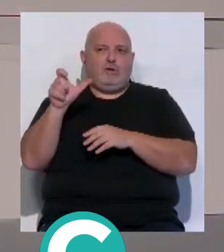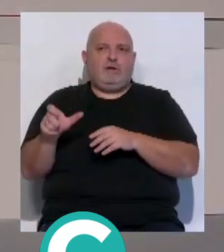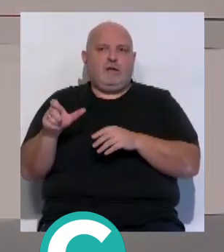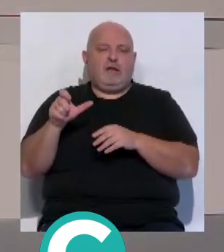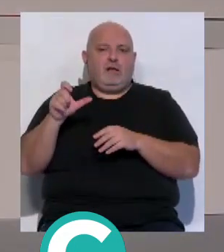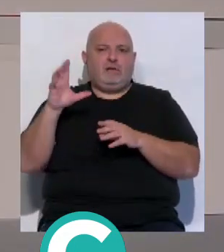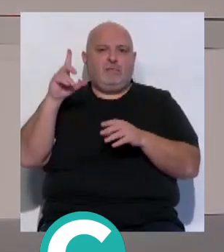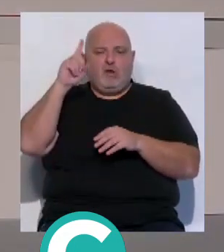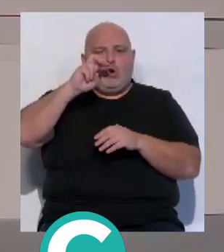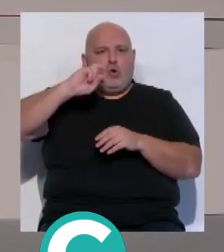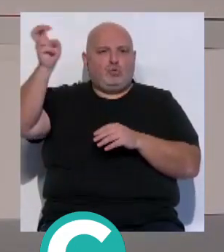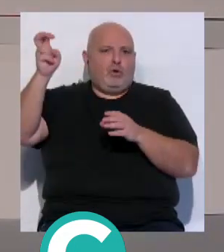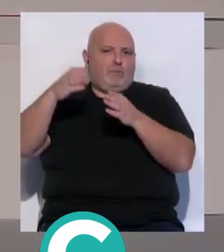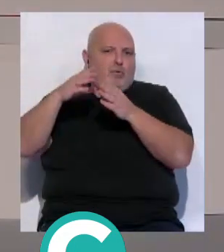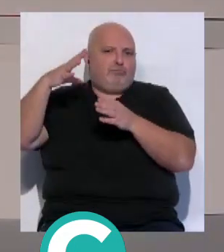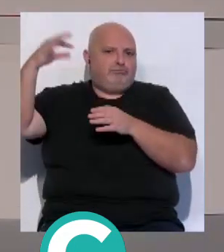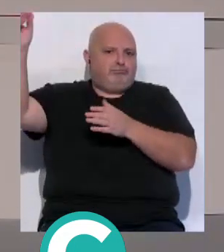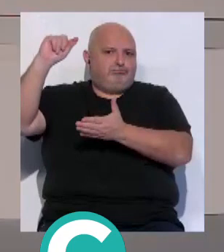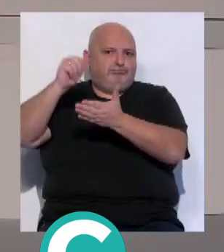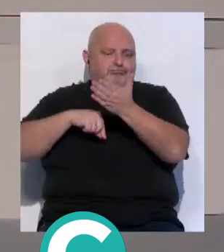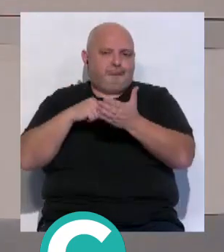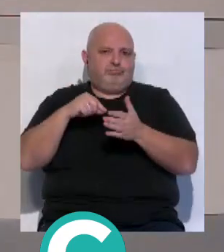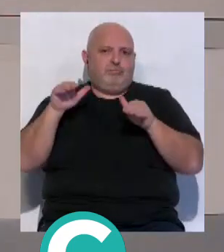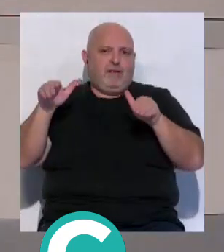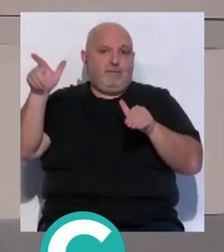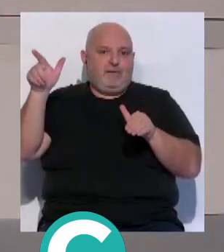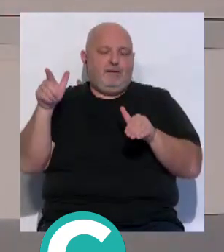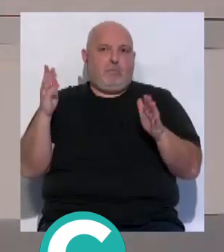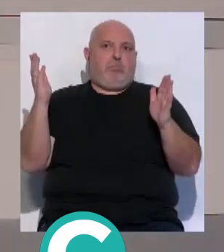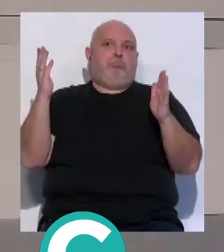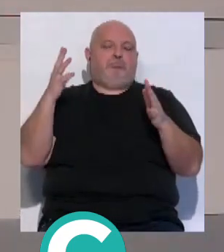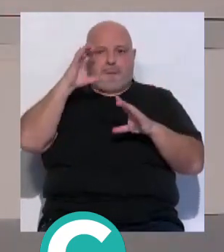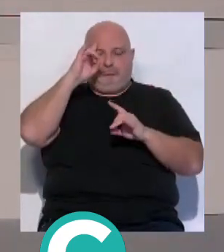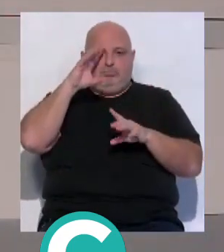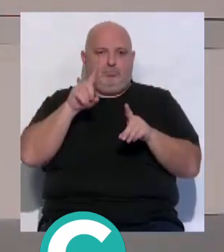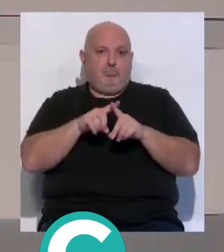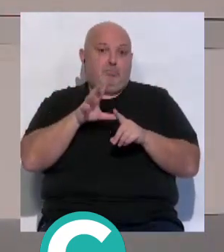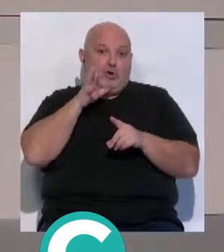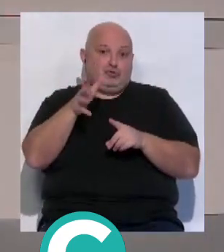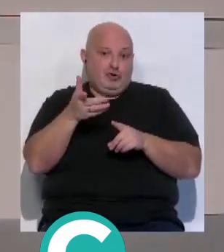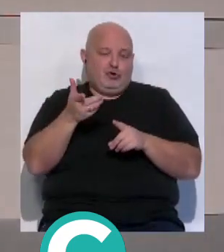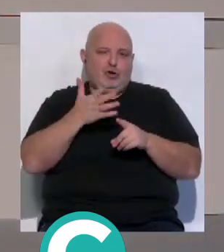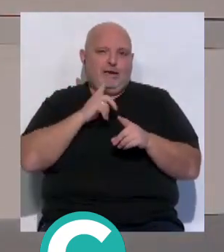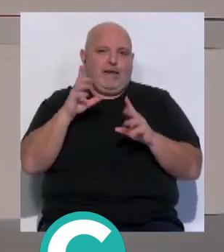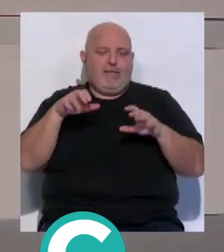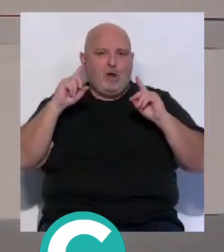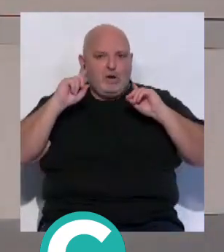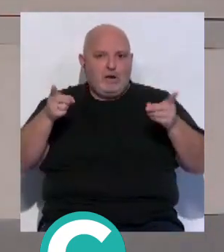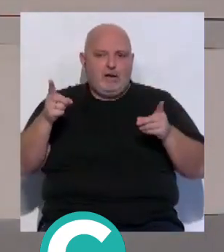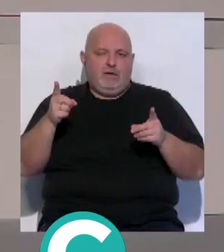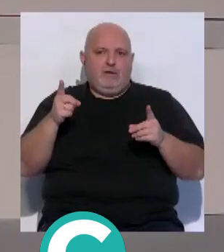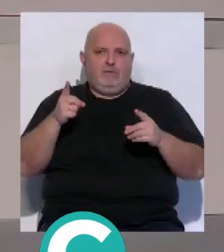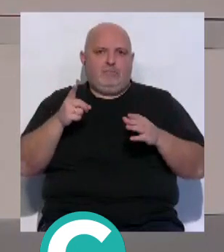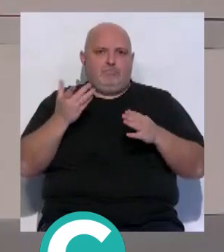ya en Madrid firmando para el Atlético de Madrid eso Puede ocurrir en el fútbol jugadores que no